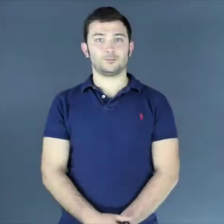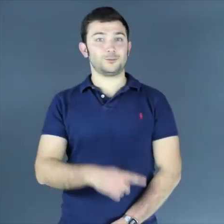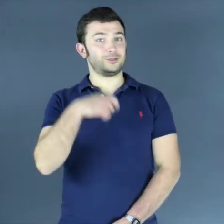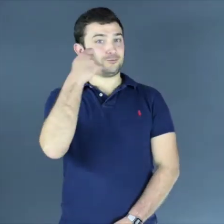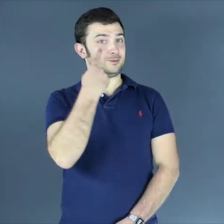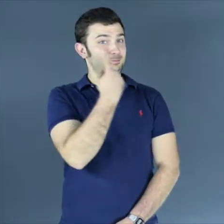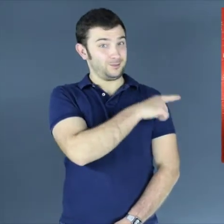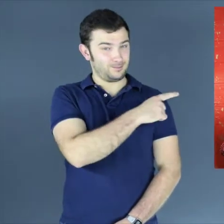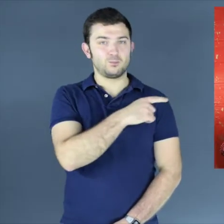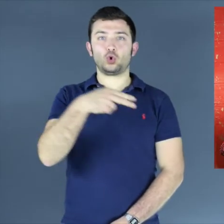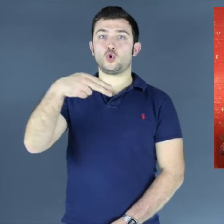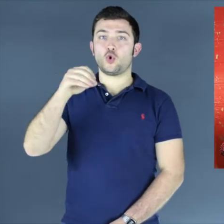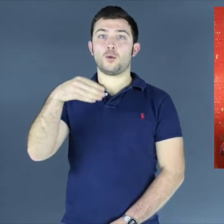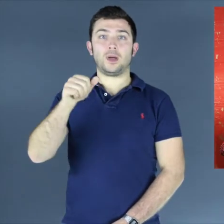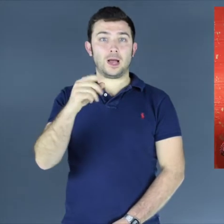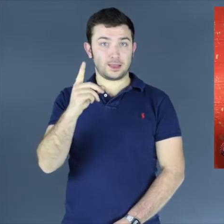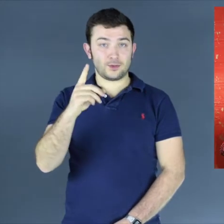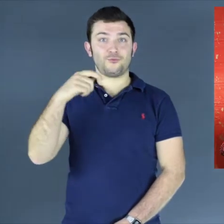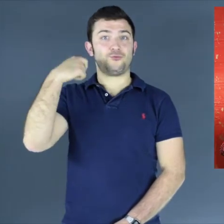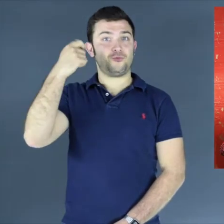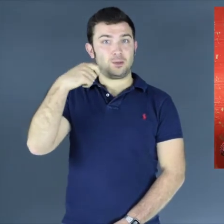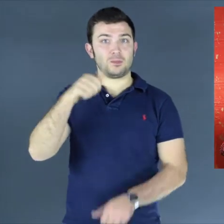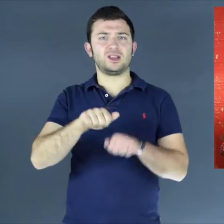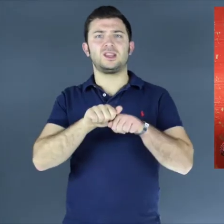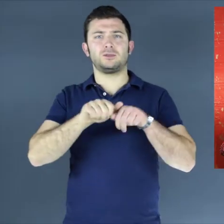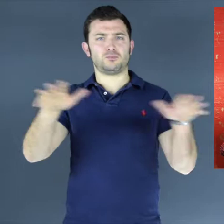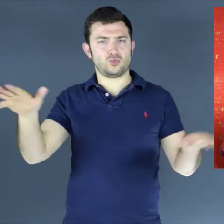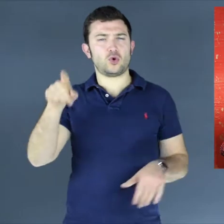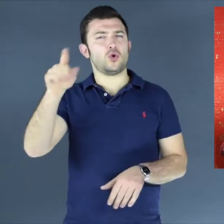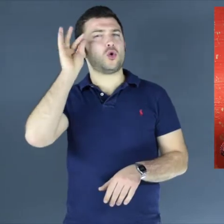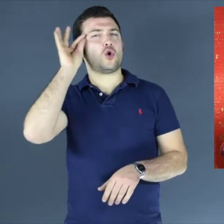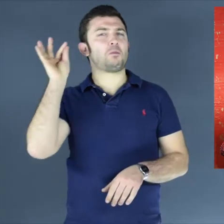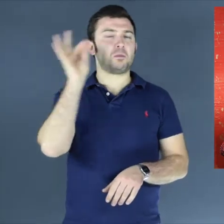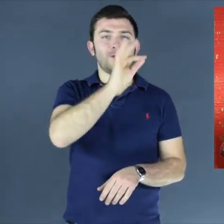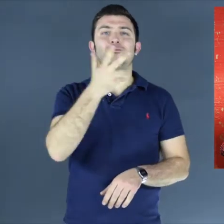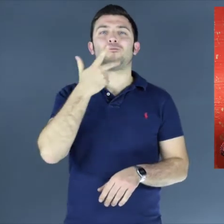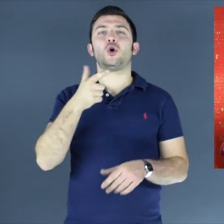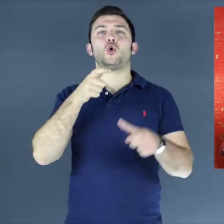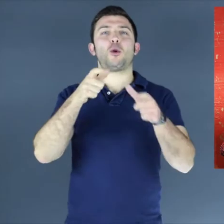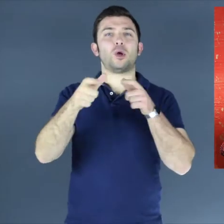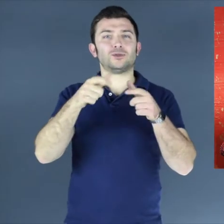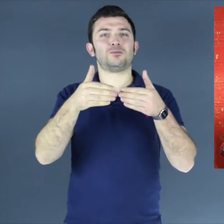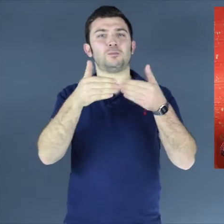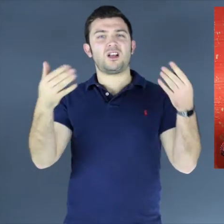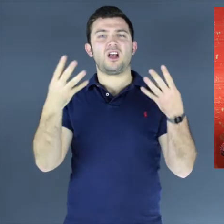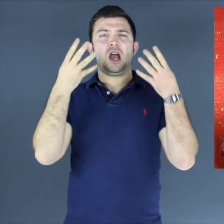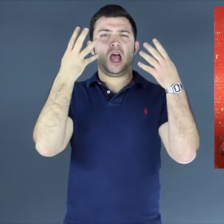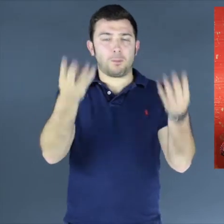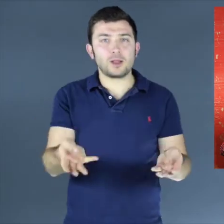Per questo film, NOMAD FILM distribuzione, si è posta l'obiettivo di abbattere le barriere,